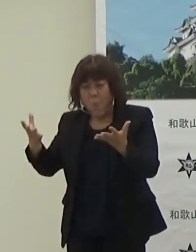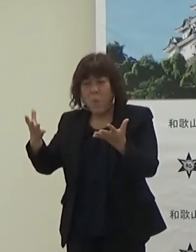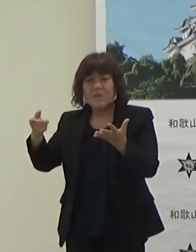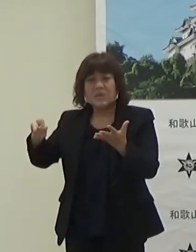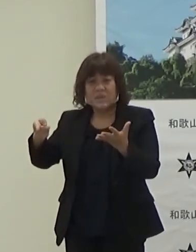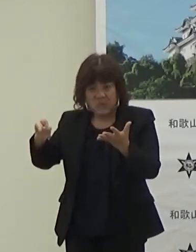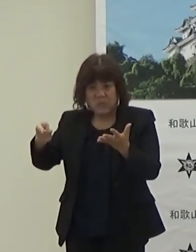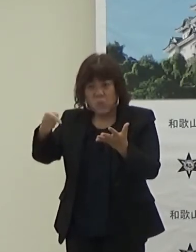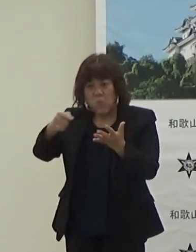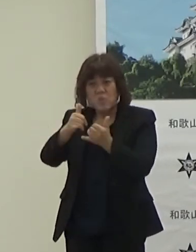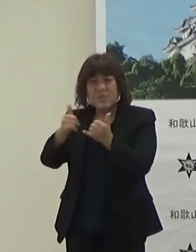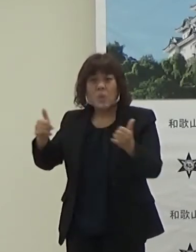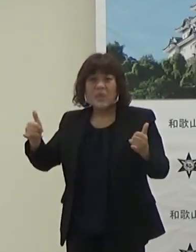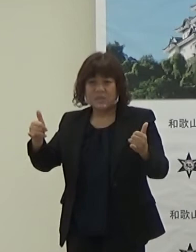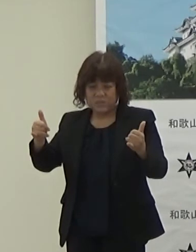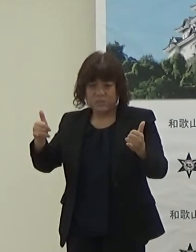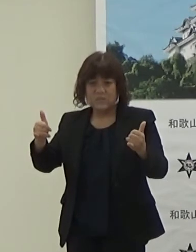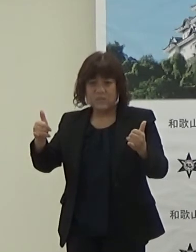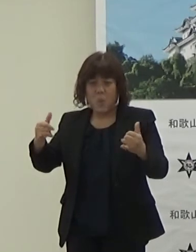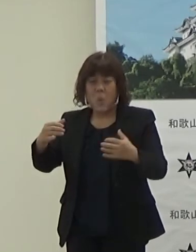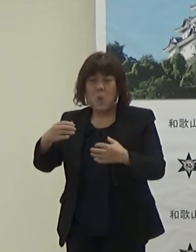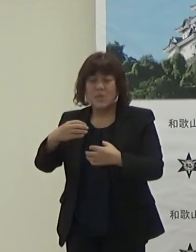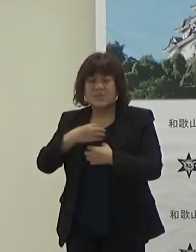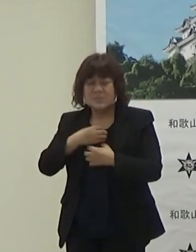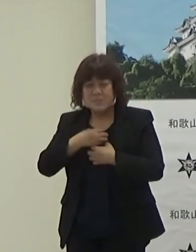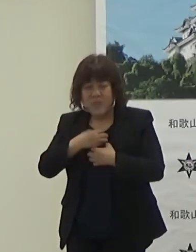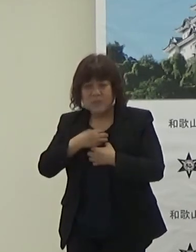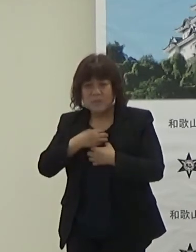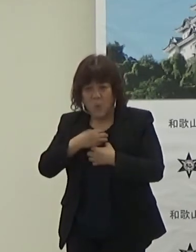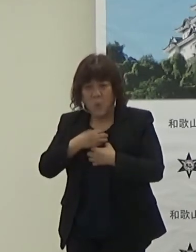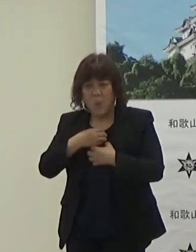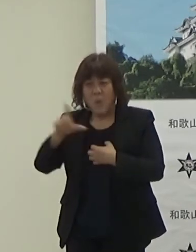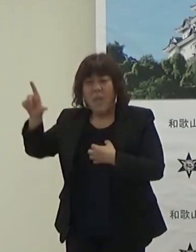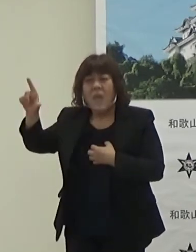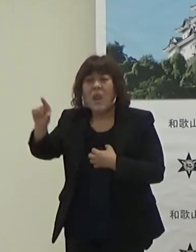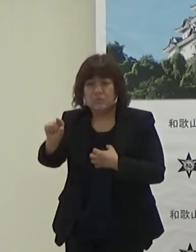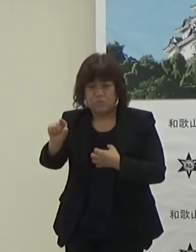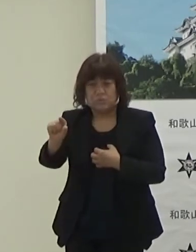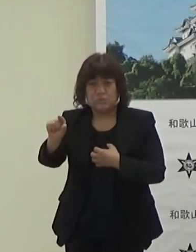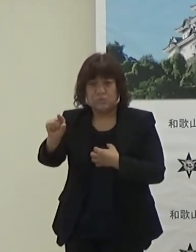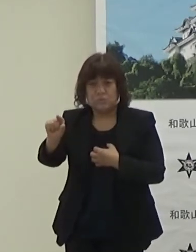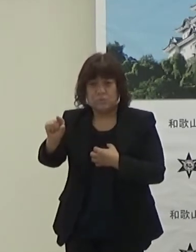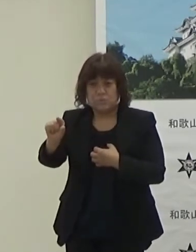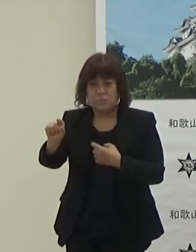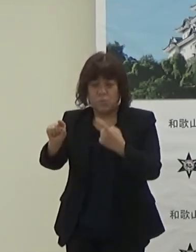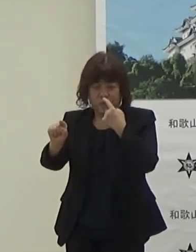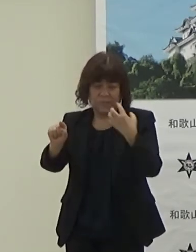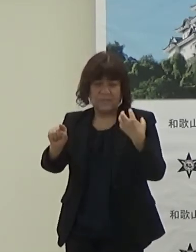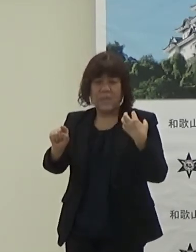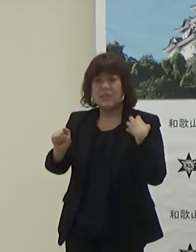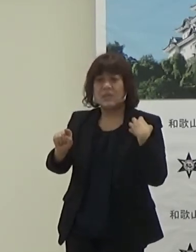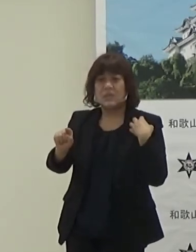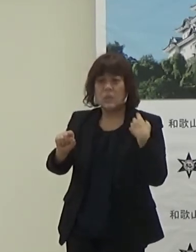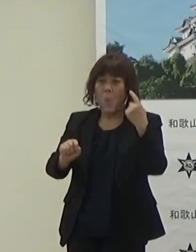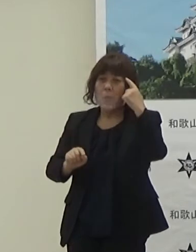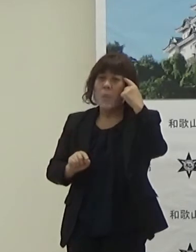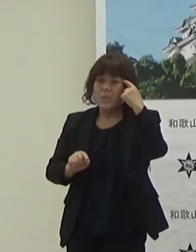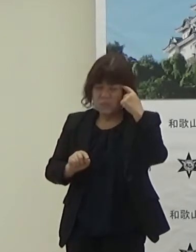そうした方の懸念を払拭していくというのがやっぱりこれから私にかけられた大きな使命でもあるし